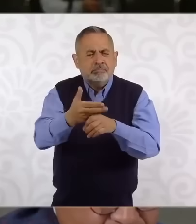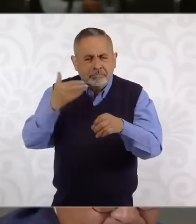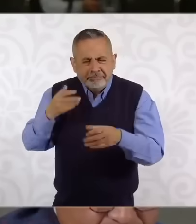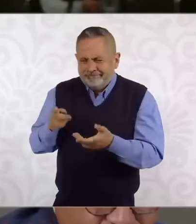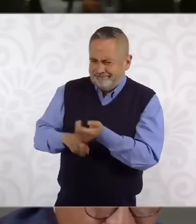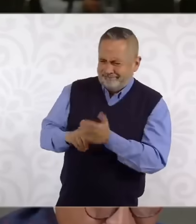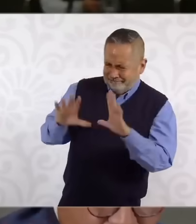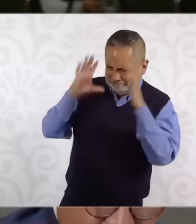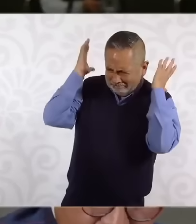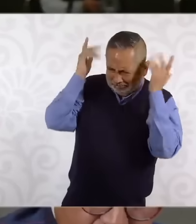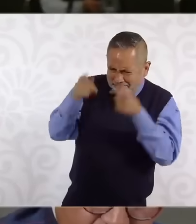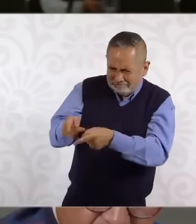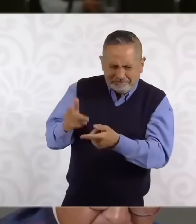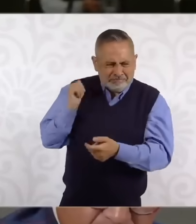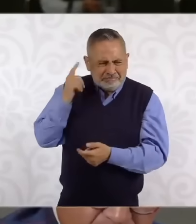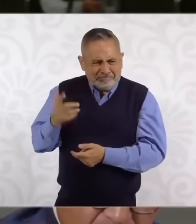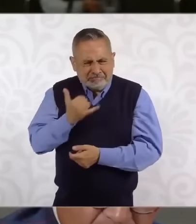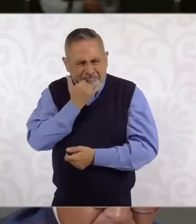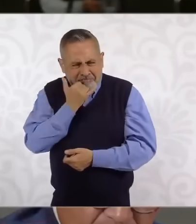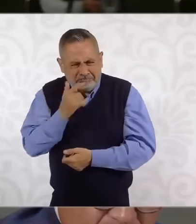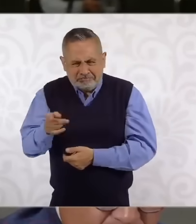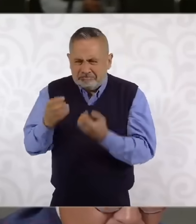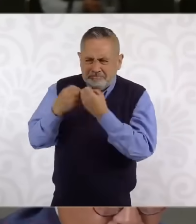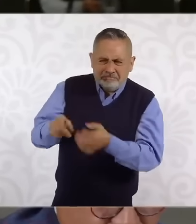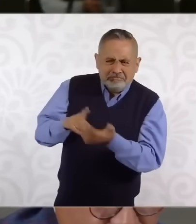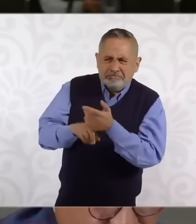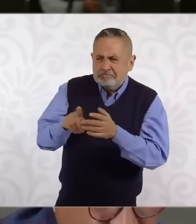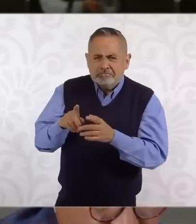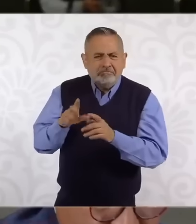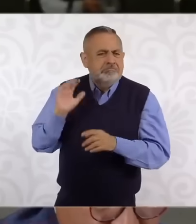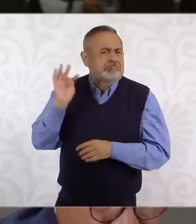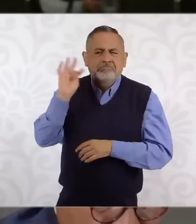que adelantar el proceso podría volver eh más vulnerables a los aspirantes que pues ataques